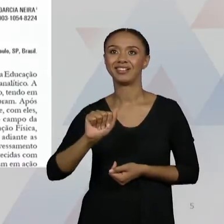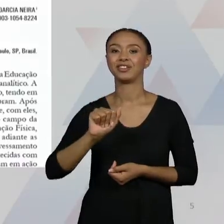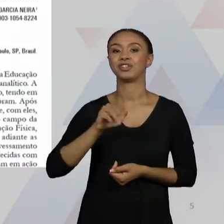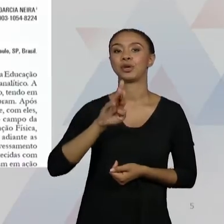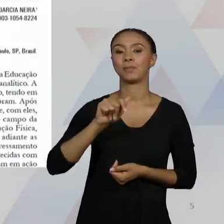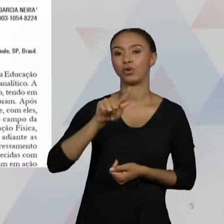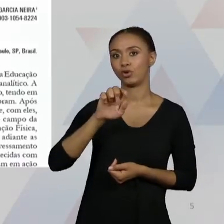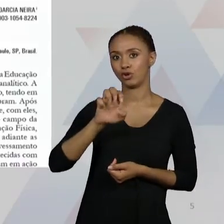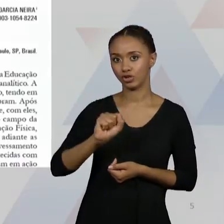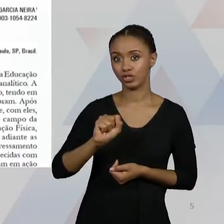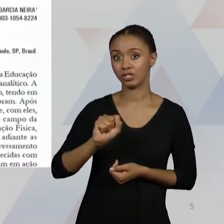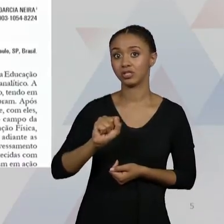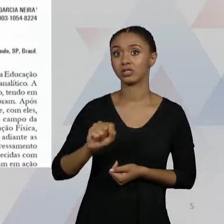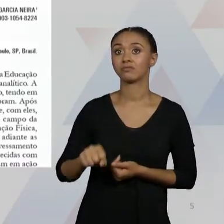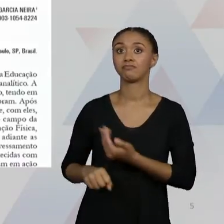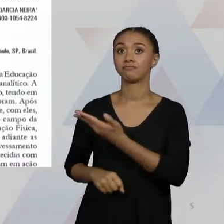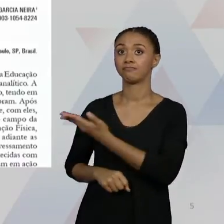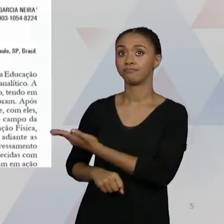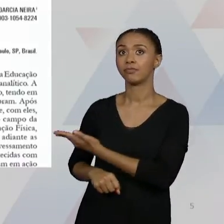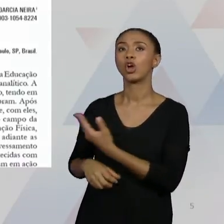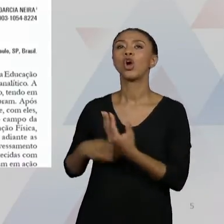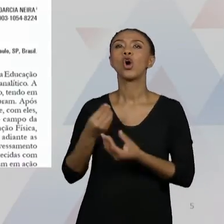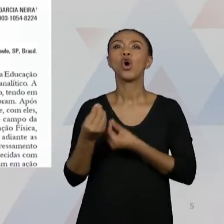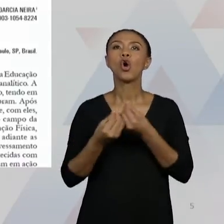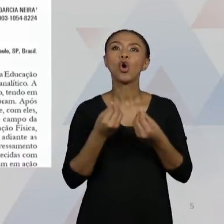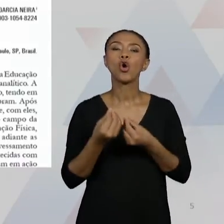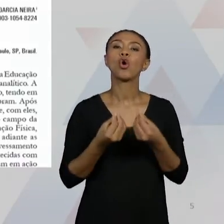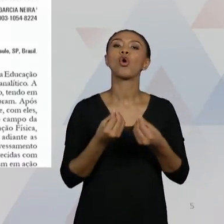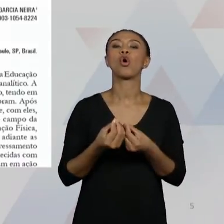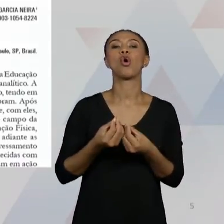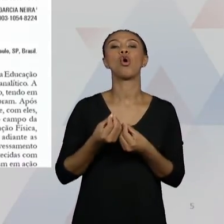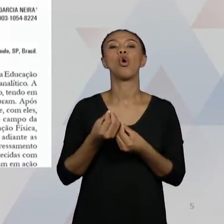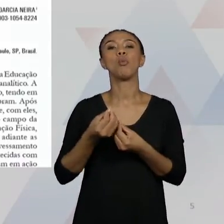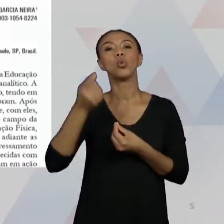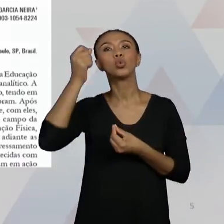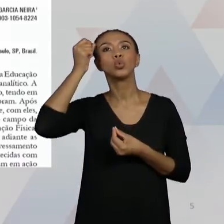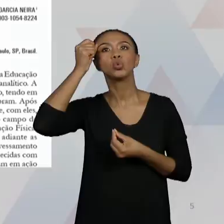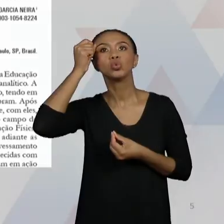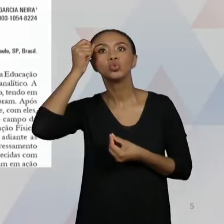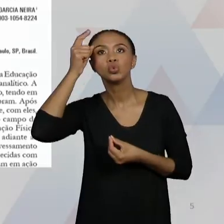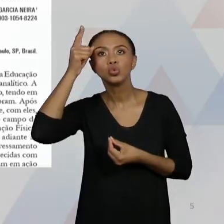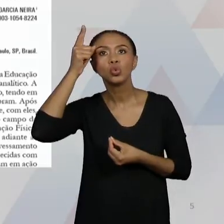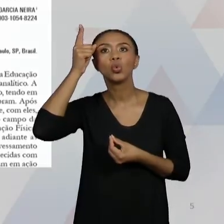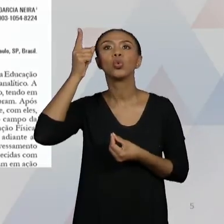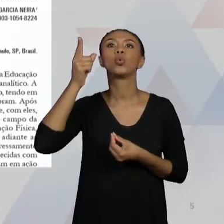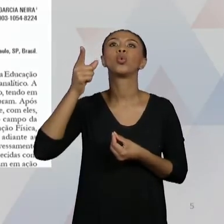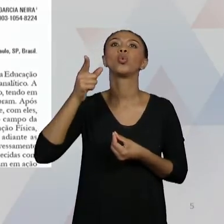CULTURAIS PARA O ENSINO DA EDUCAÇÃO FÍSICA". E ESSE TEXTO DA PROFESSORA GLÓRIA É "AS